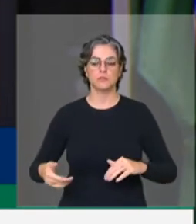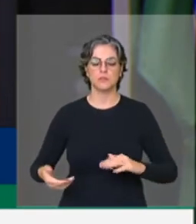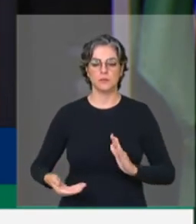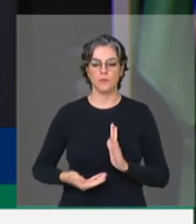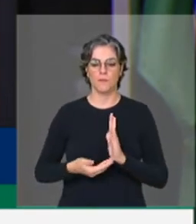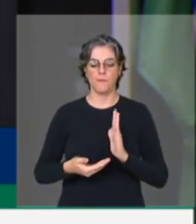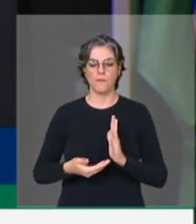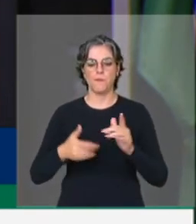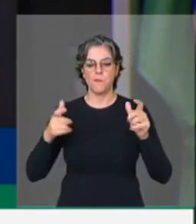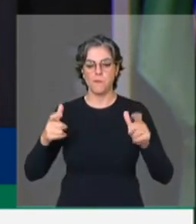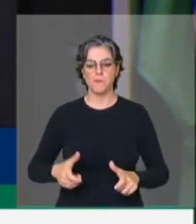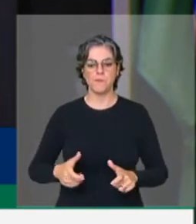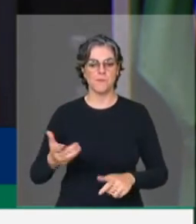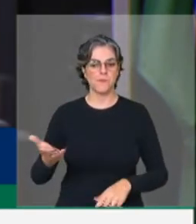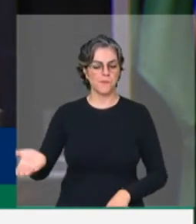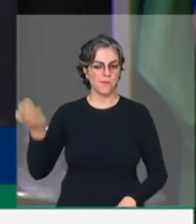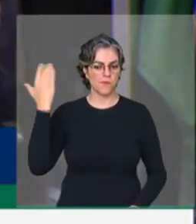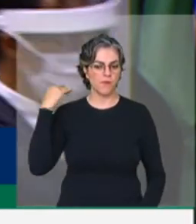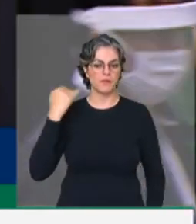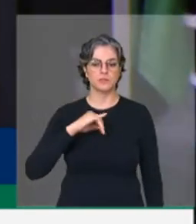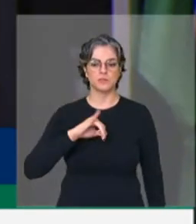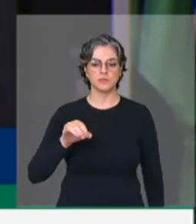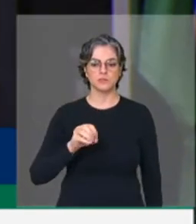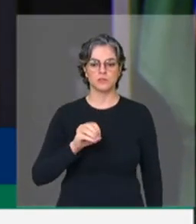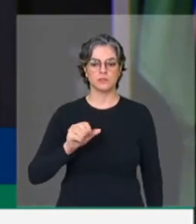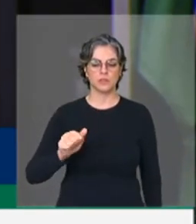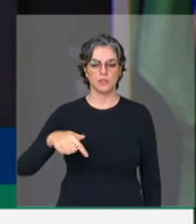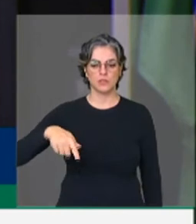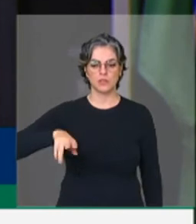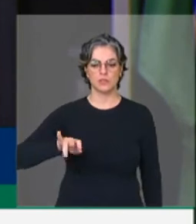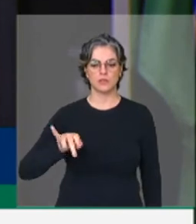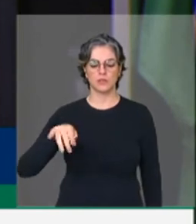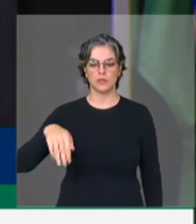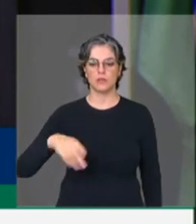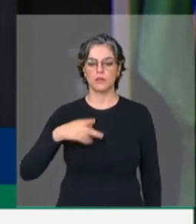BRASILEIRO. ESTA CASA É A CASA EM QUE JOAQUIM NABUCO DISSE "A ESCRAVIDÃO É SEMPRE